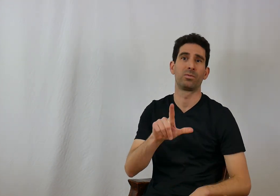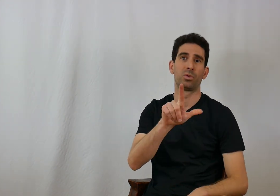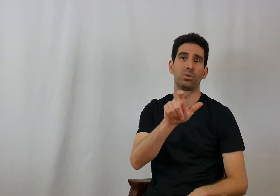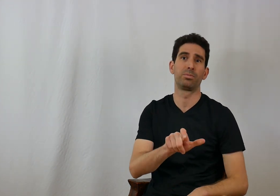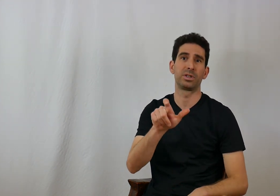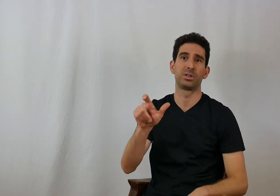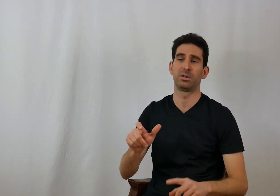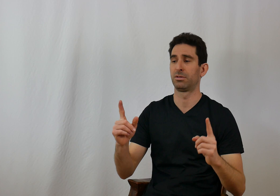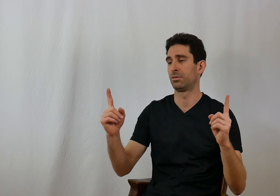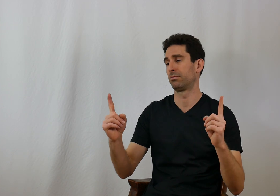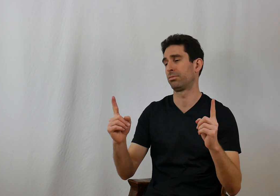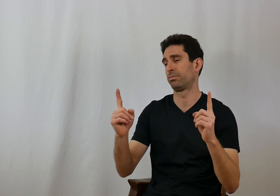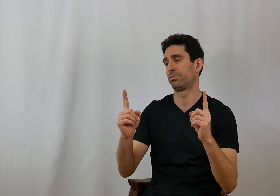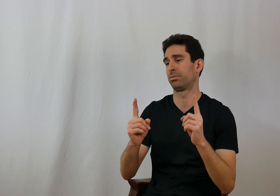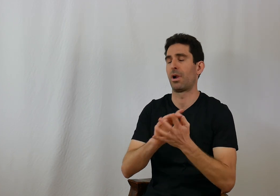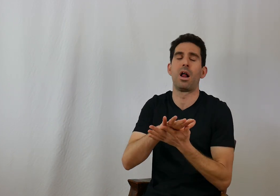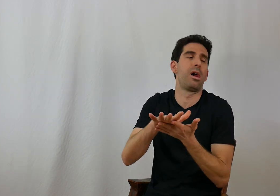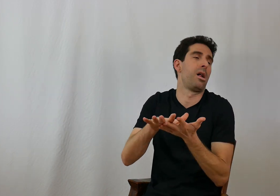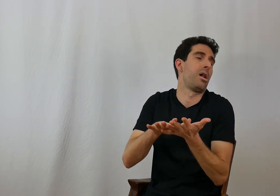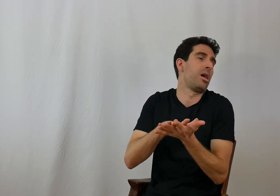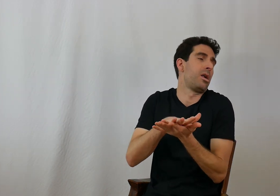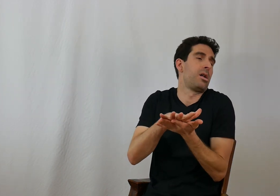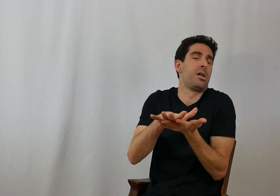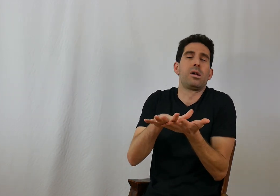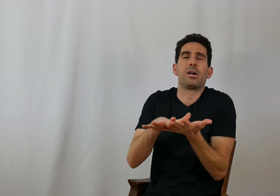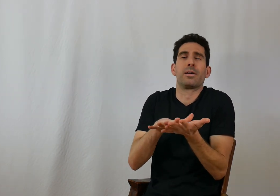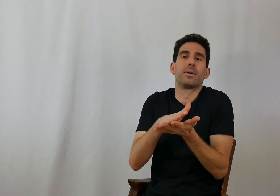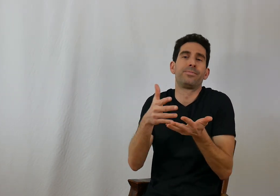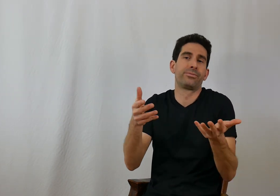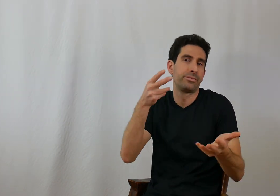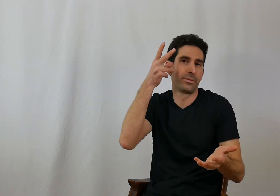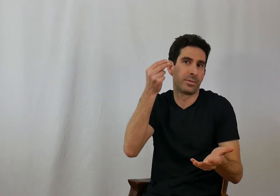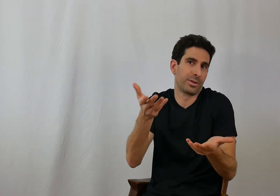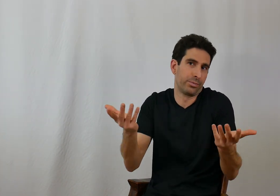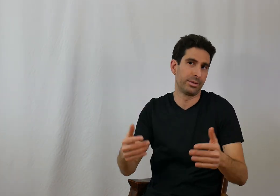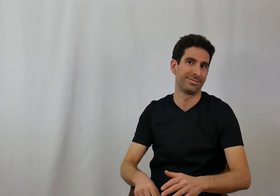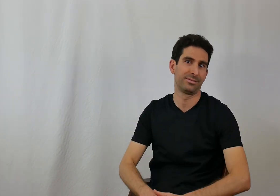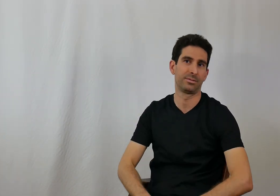Deux personnes se rencontrent et... Bref, tu as compris.